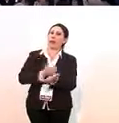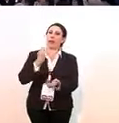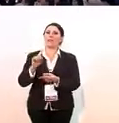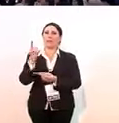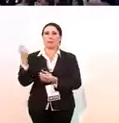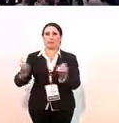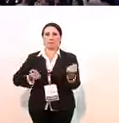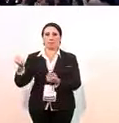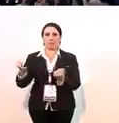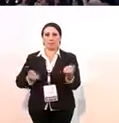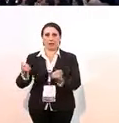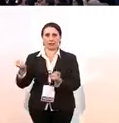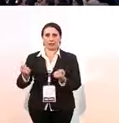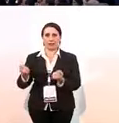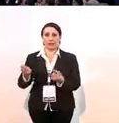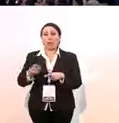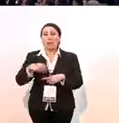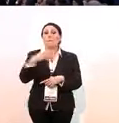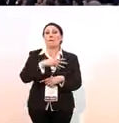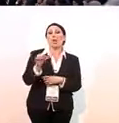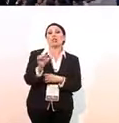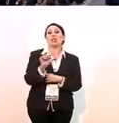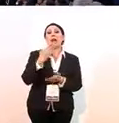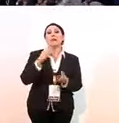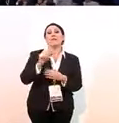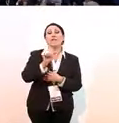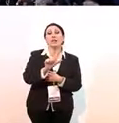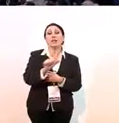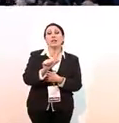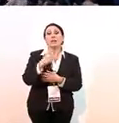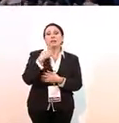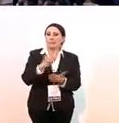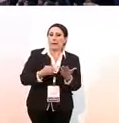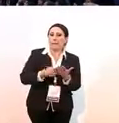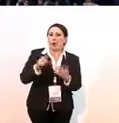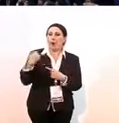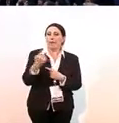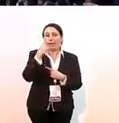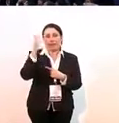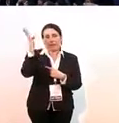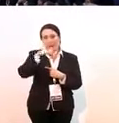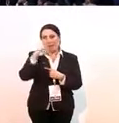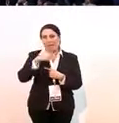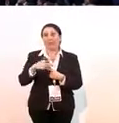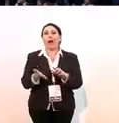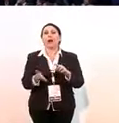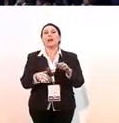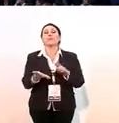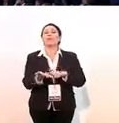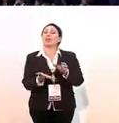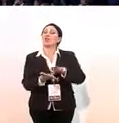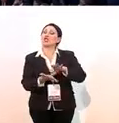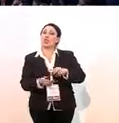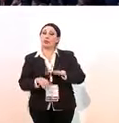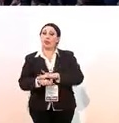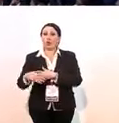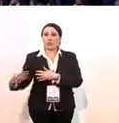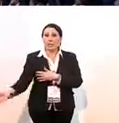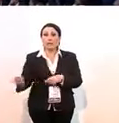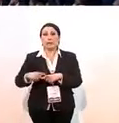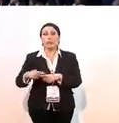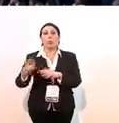E Matteo Salvini cerca di far dimenticare un centrodestra e una Lega che a Roma ha fatto